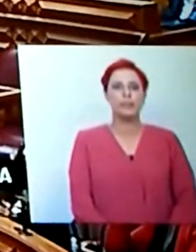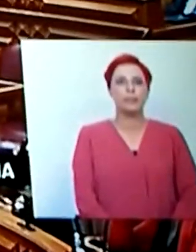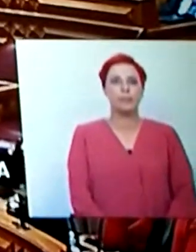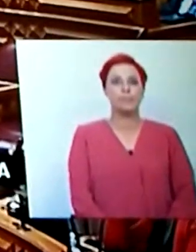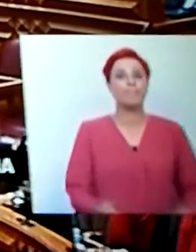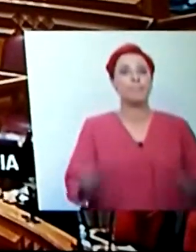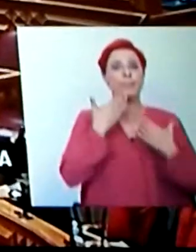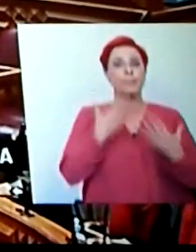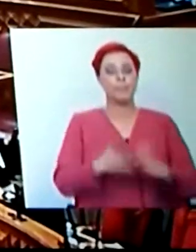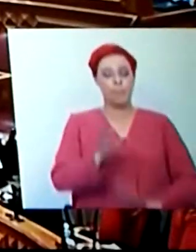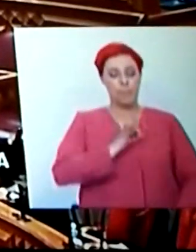Muit'oh! brigado sôra ministra